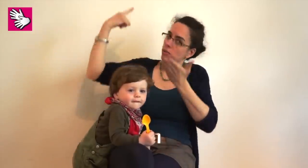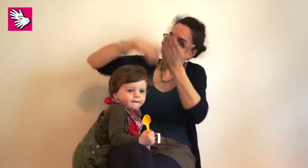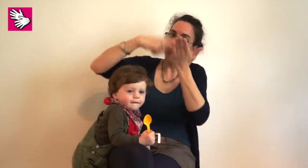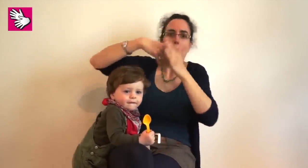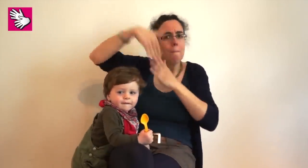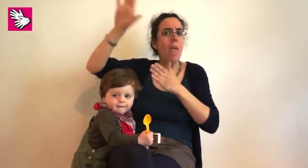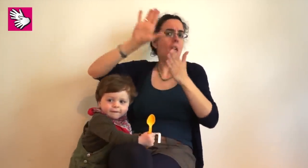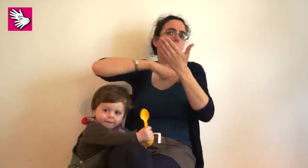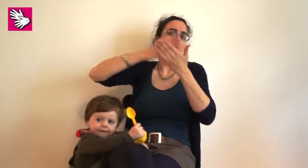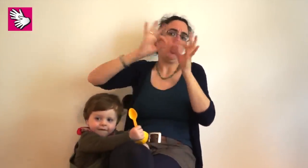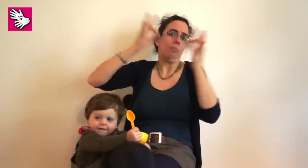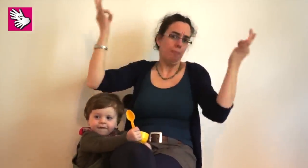Ich fordere ganz klar mehr Dolmetscherinnen und mehr in Gebärdensprache!